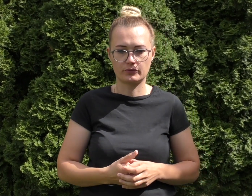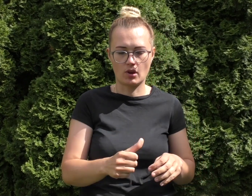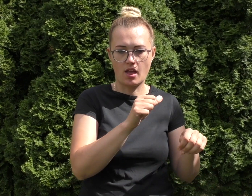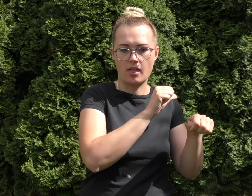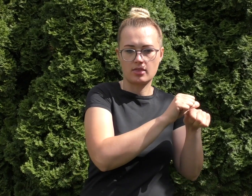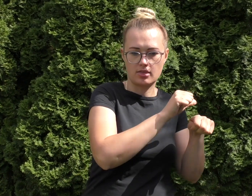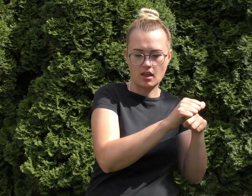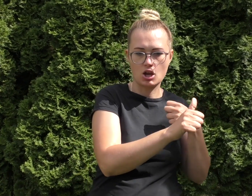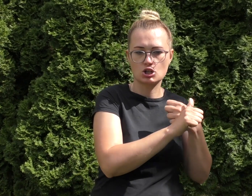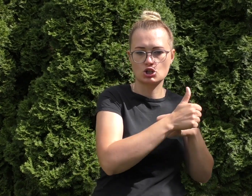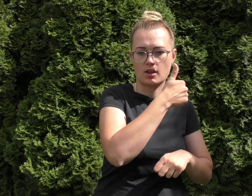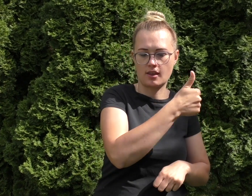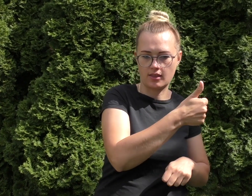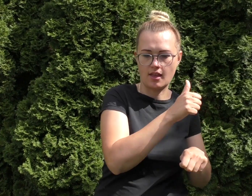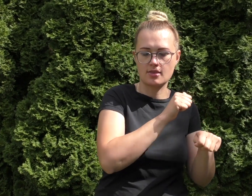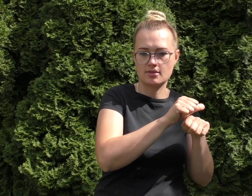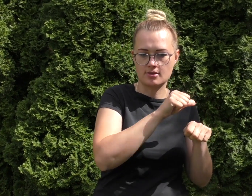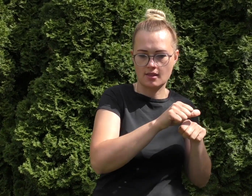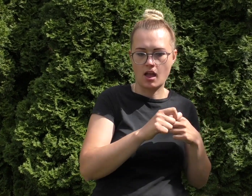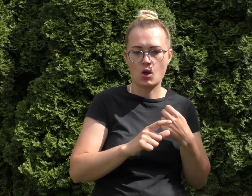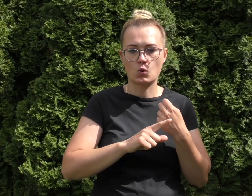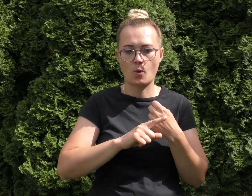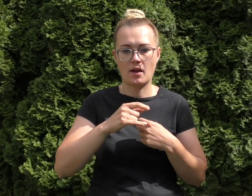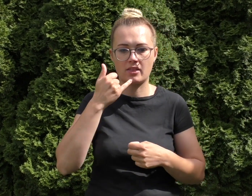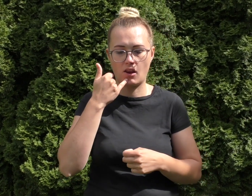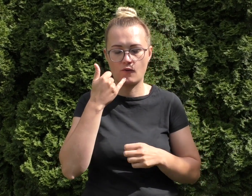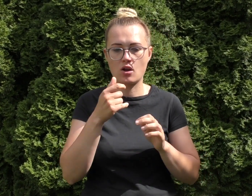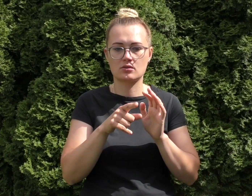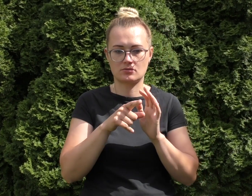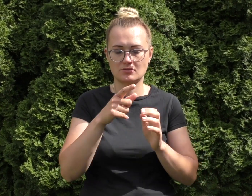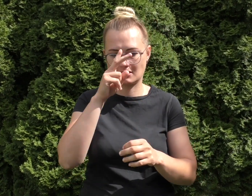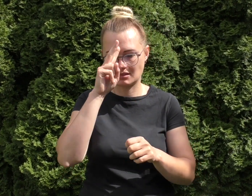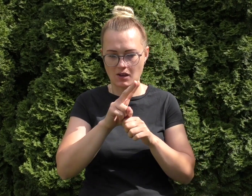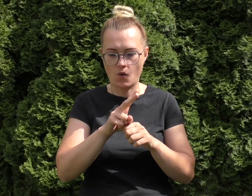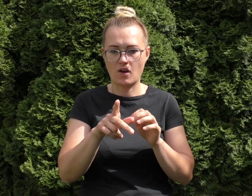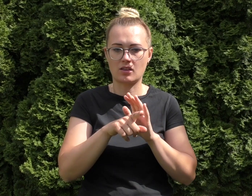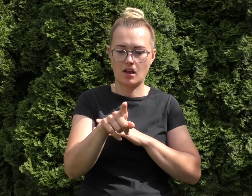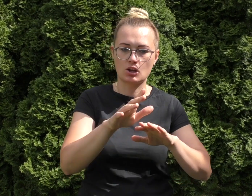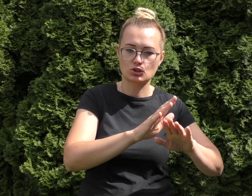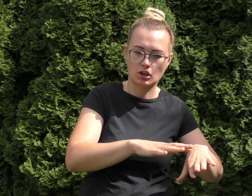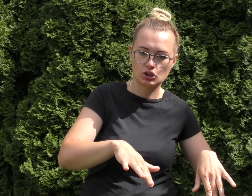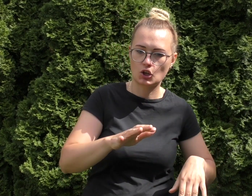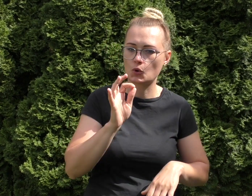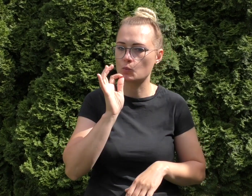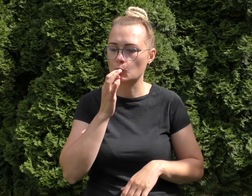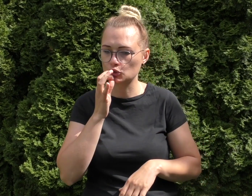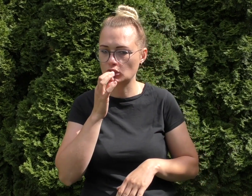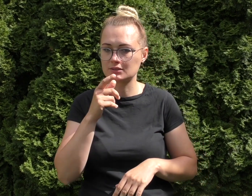116 111 – telefon zaufania dla dzieci i młodzieży